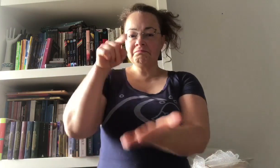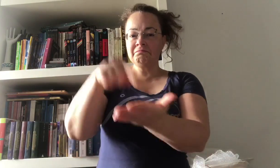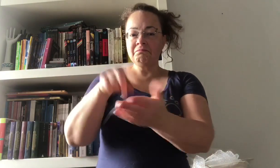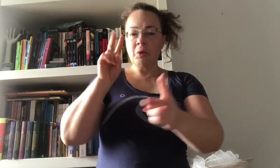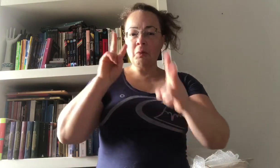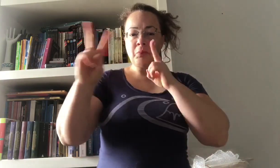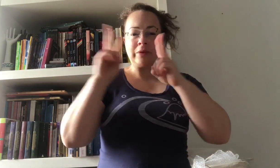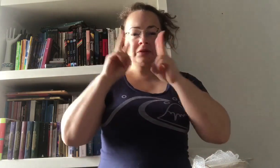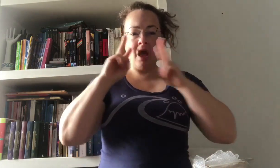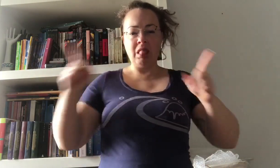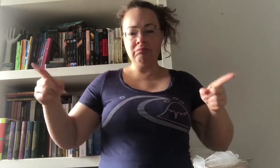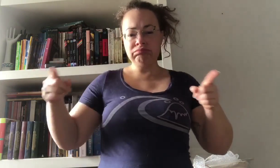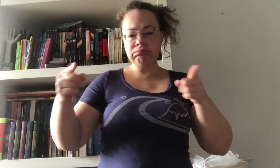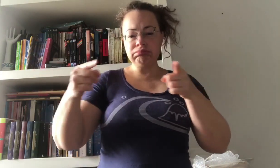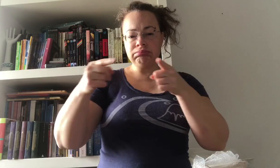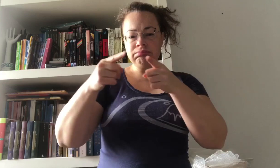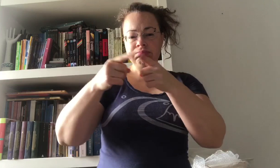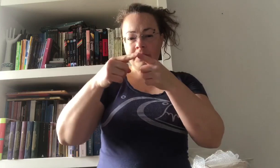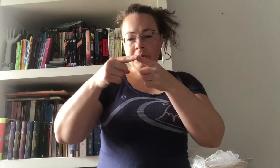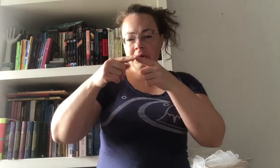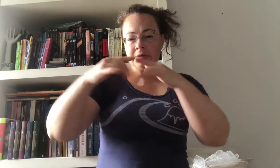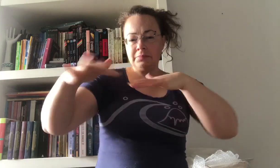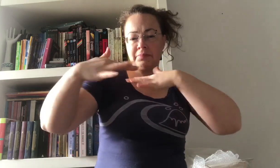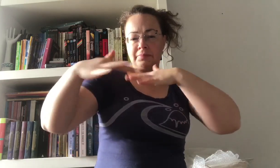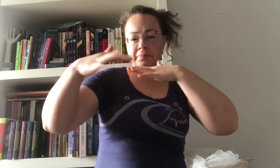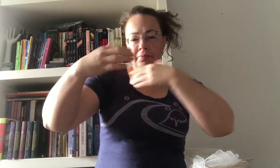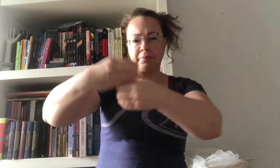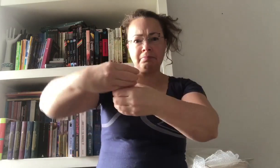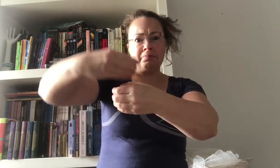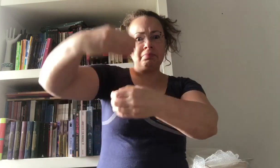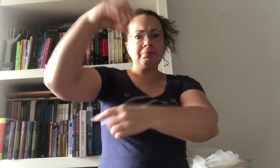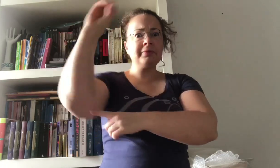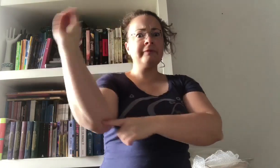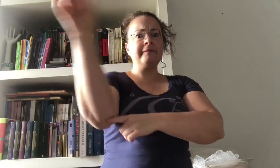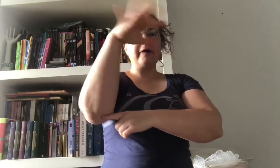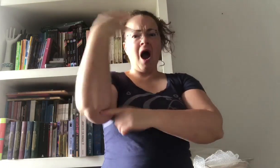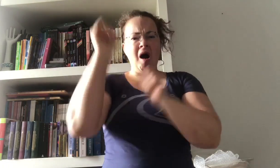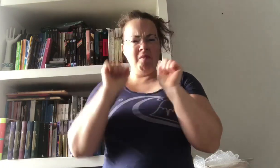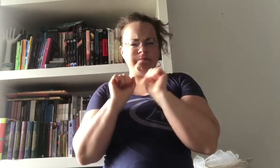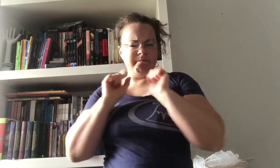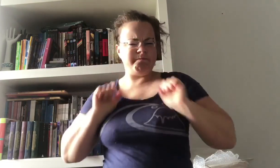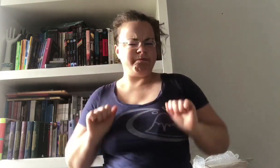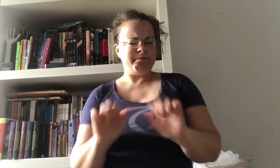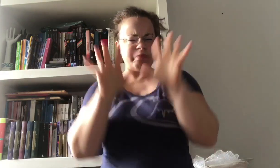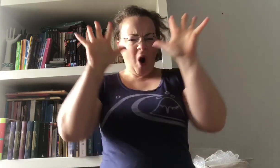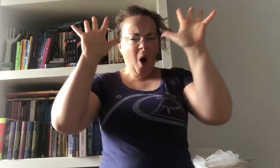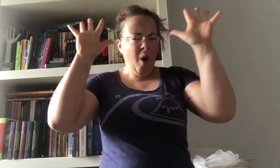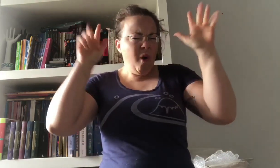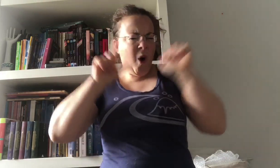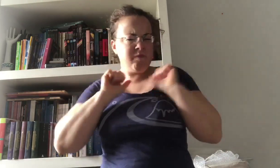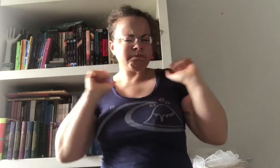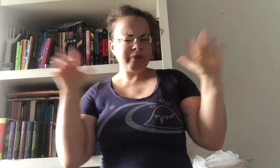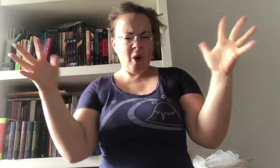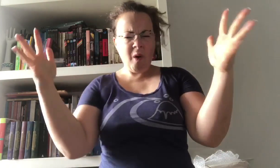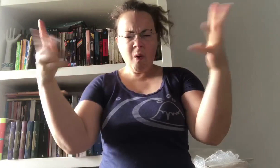Cela se passe tout au bout de la Bretagne, avec une mer démontée et là un phare.